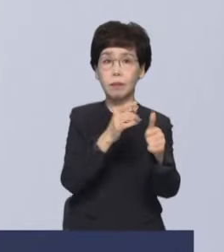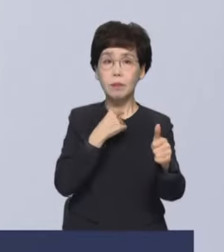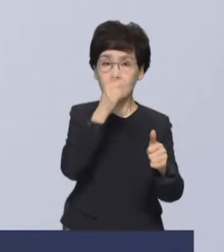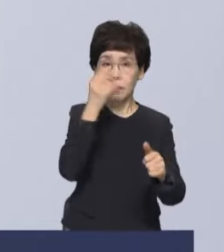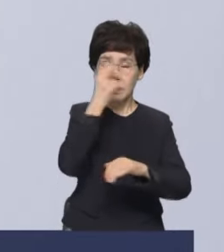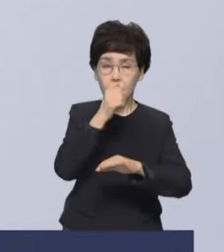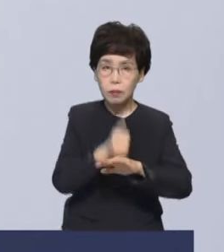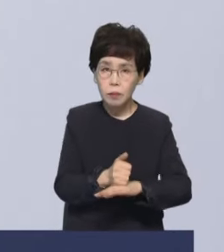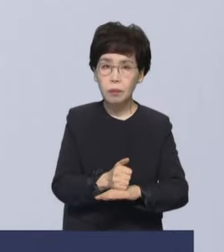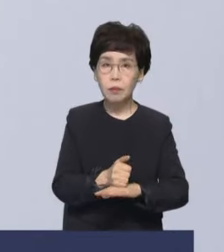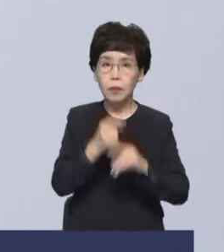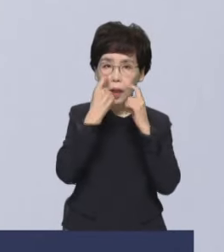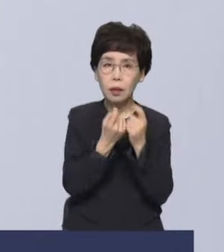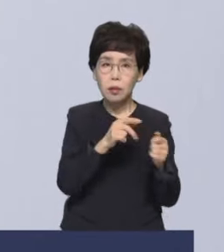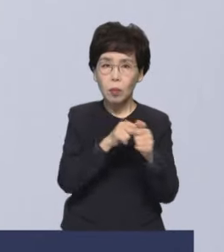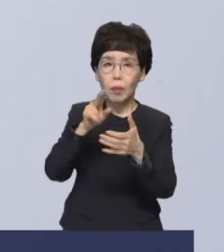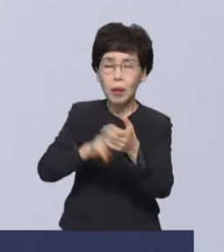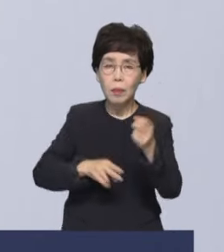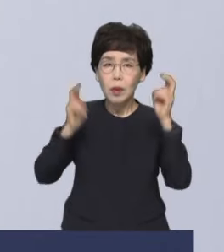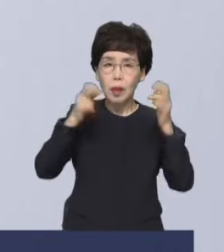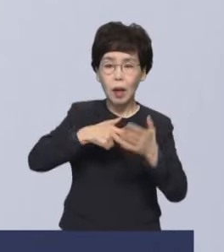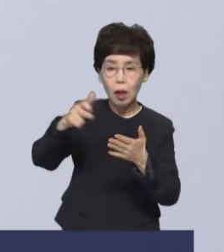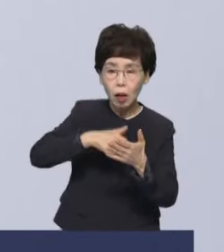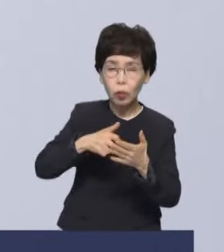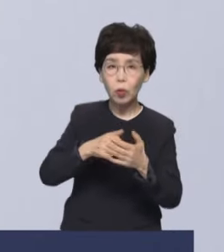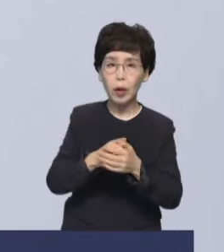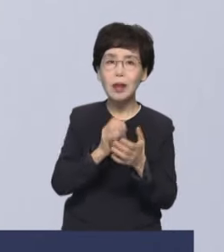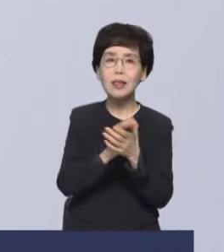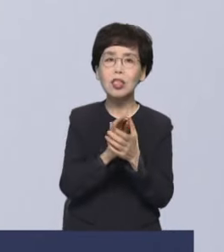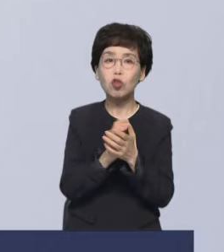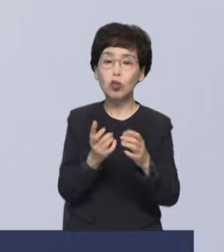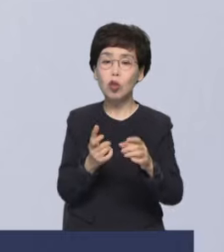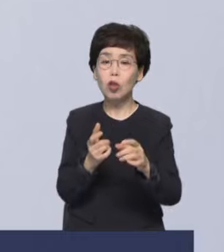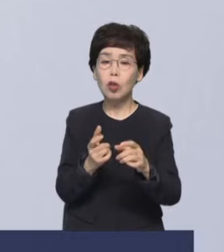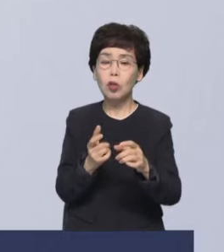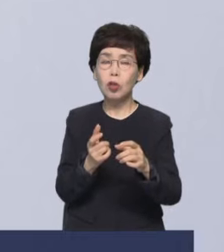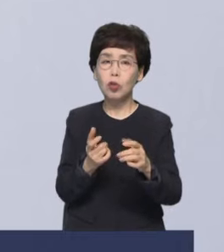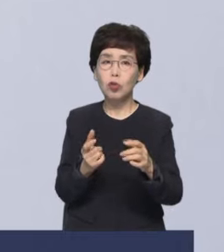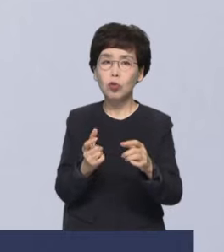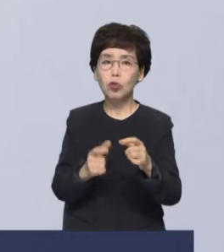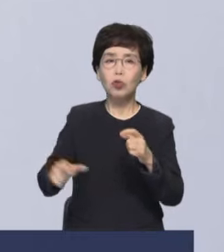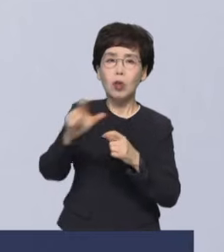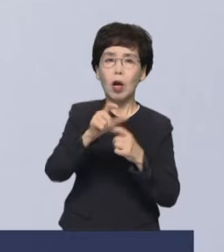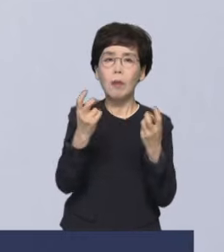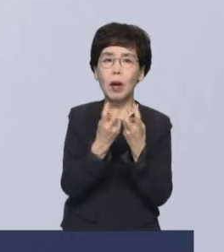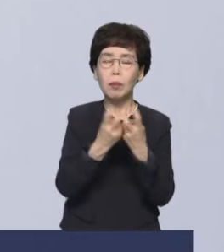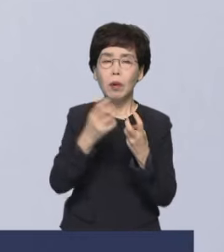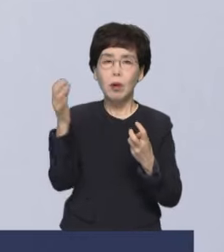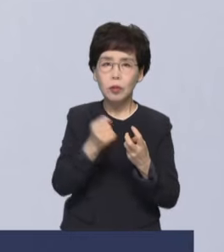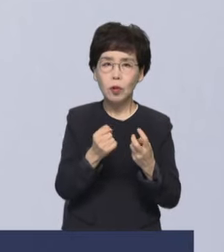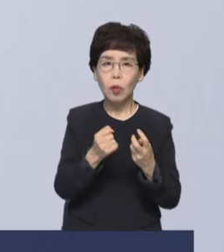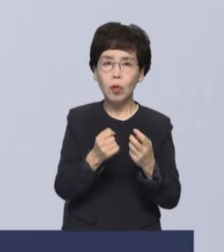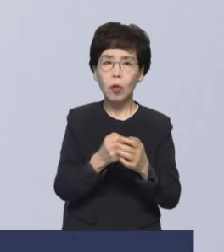조사 결과 개인정보 판매업체는 카카오톡 친구 추가 기능을 이용해 이용자 정보를 수집, 데이터베이스를 만들었고